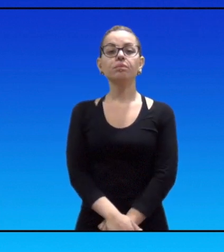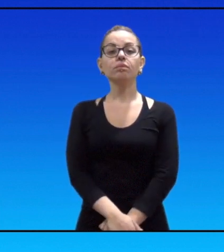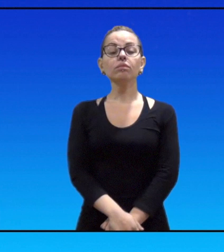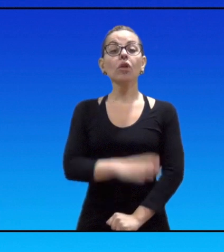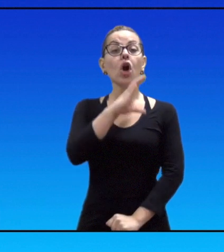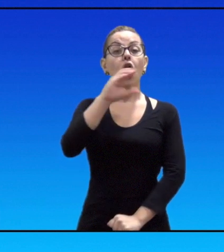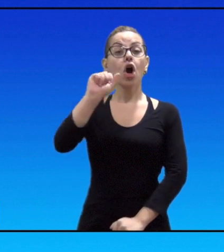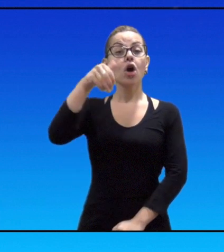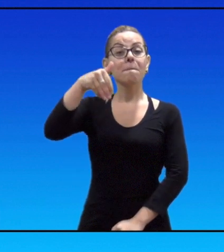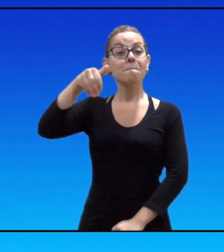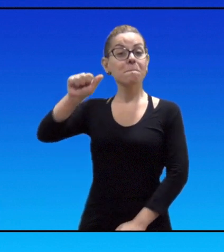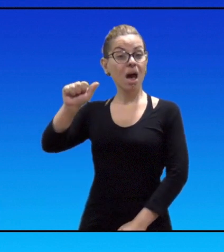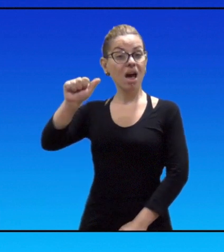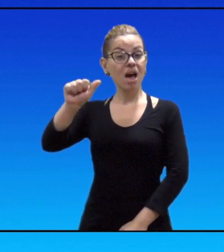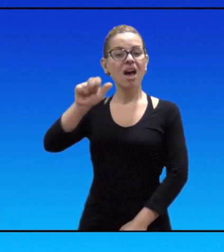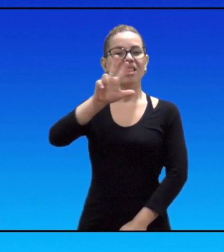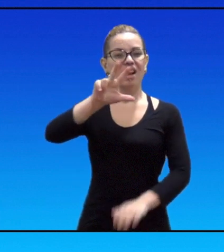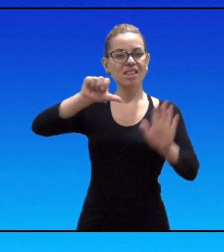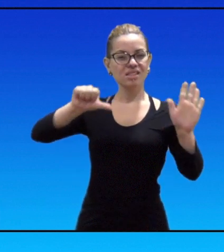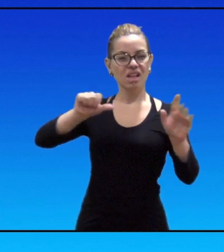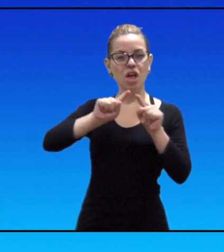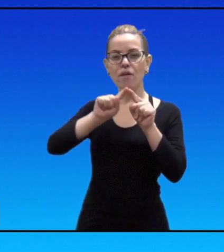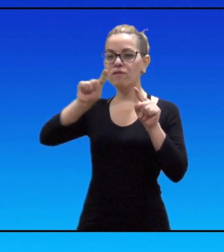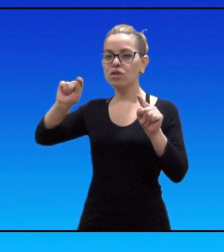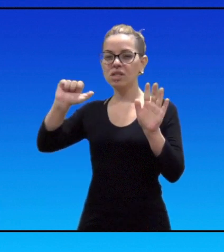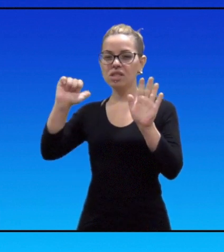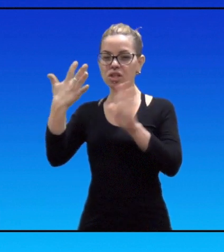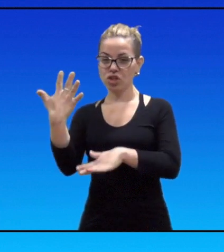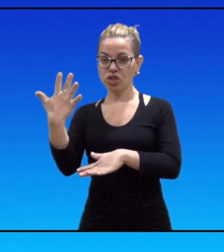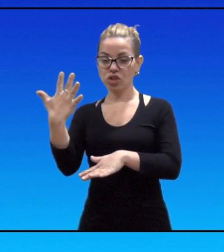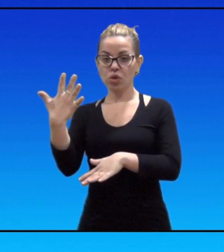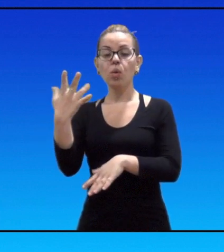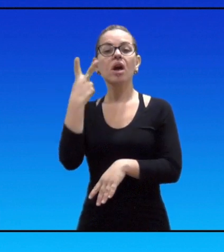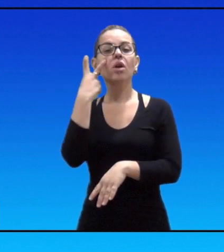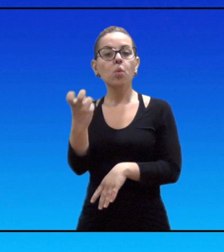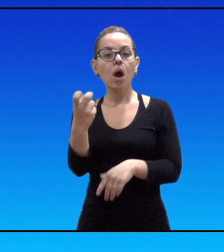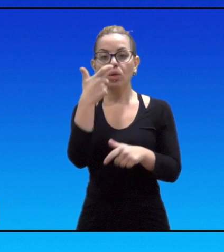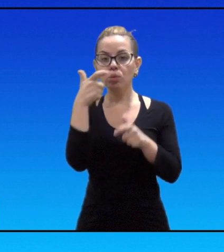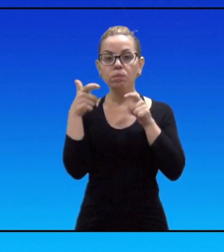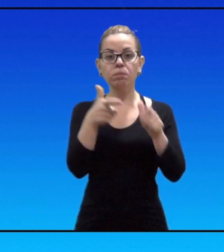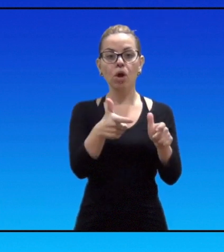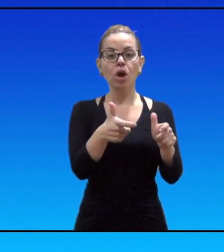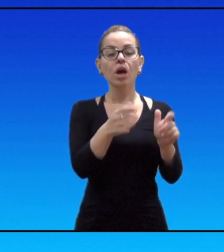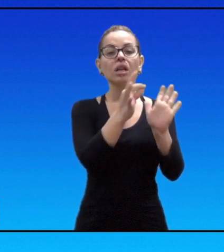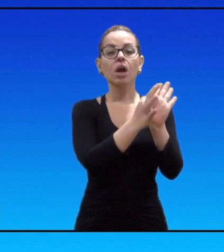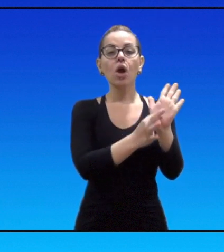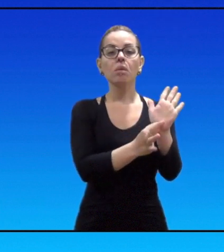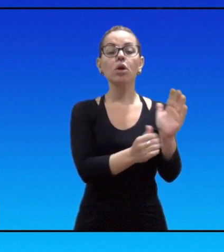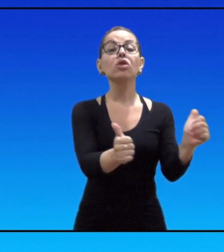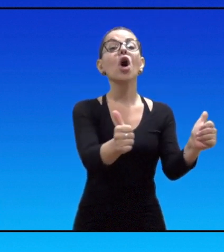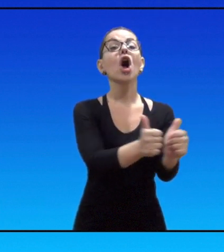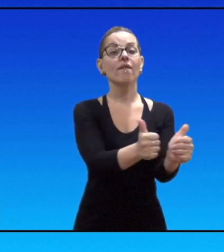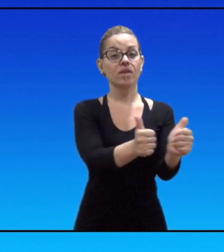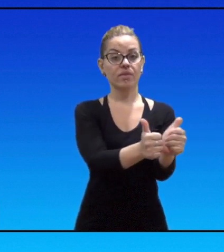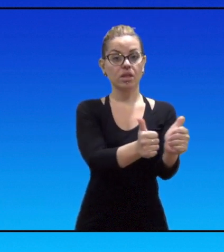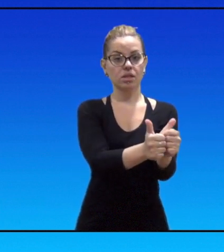dai commi 36 a 65 regolamenta le convivenze di fatto;